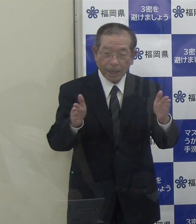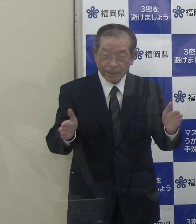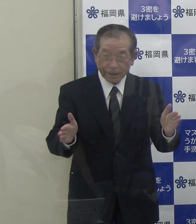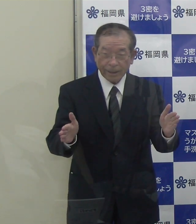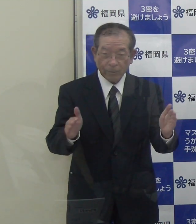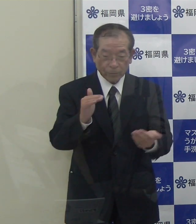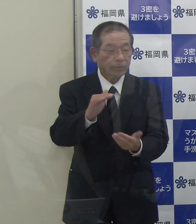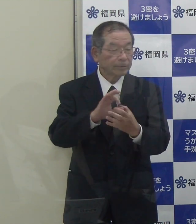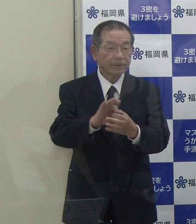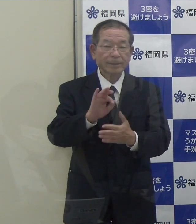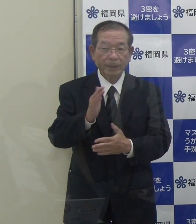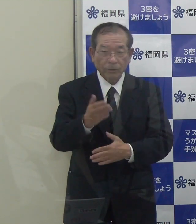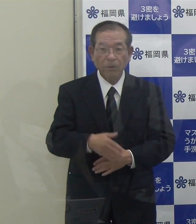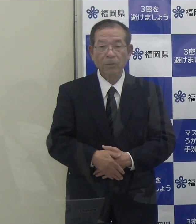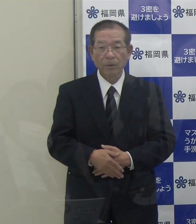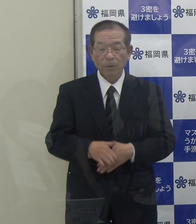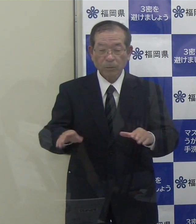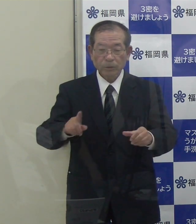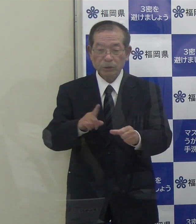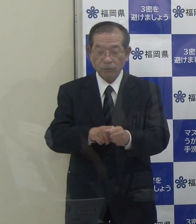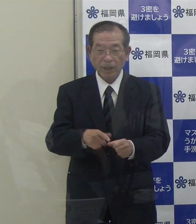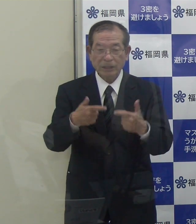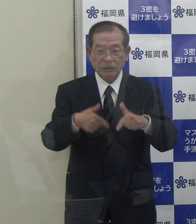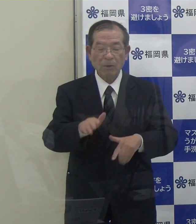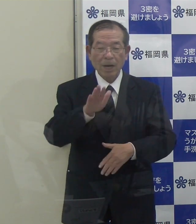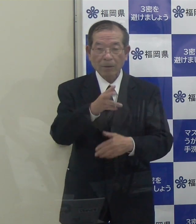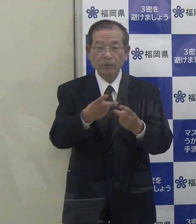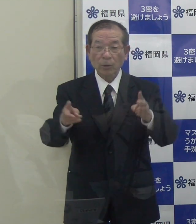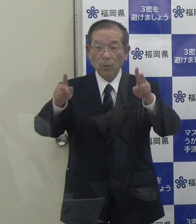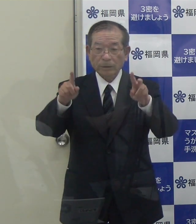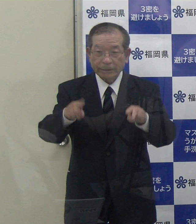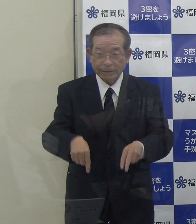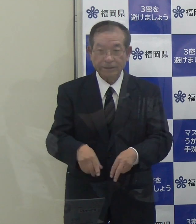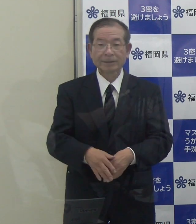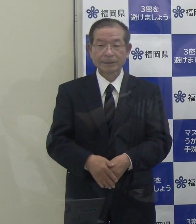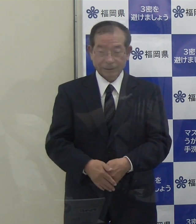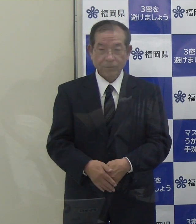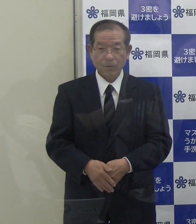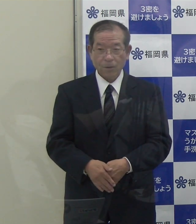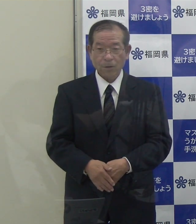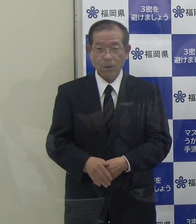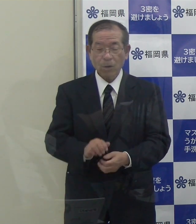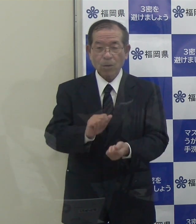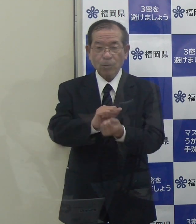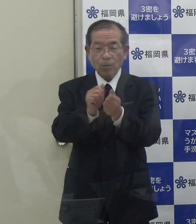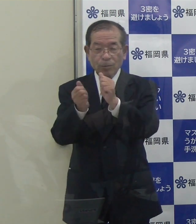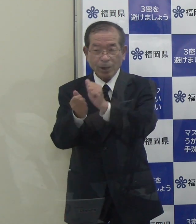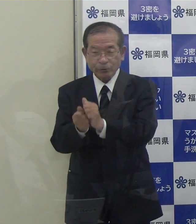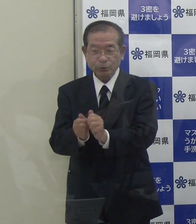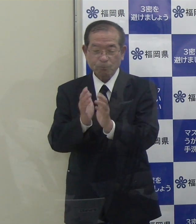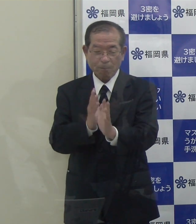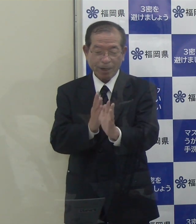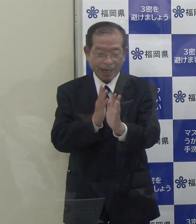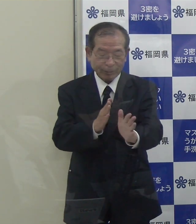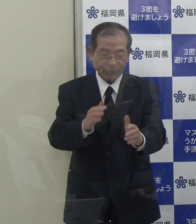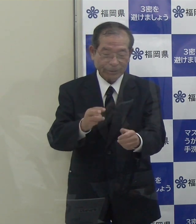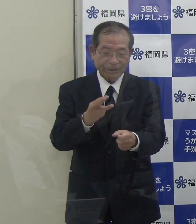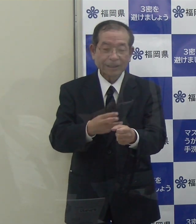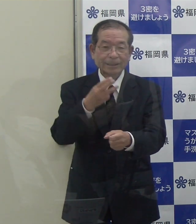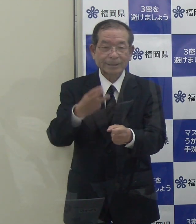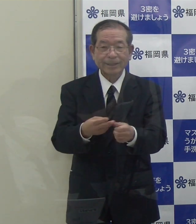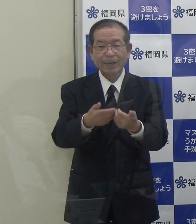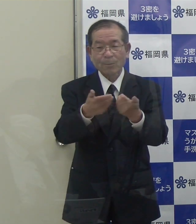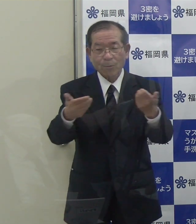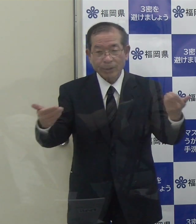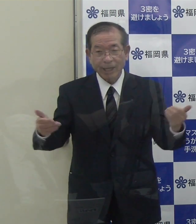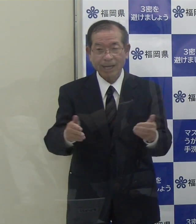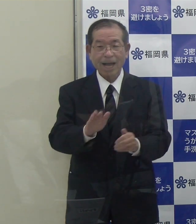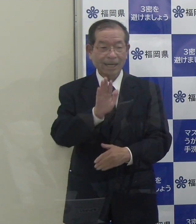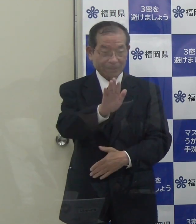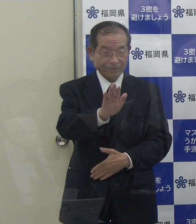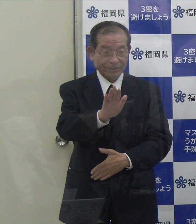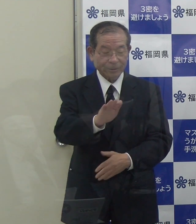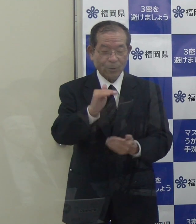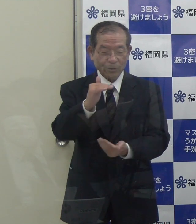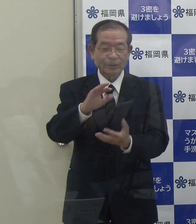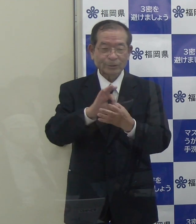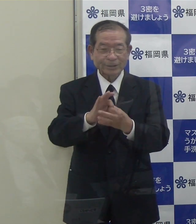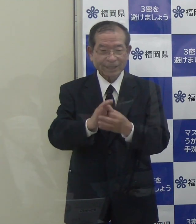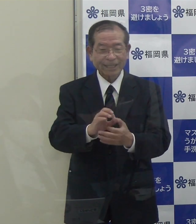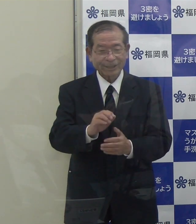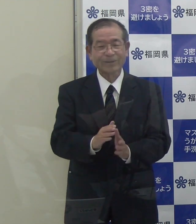今年はゴールデンウイークの恒例行事、博多どんたく港まつりのパレードが３年ぶりに開催されますが、そのことについて一言いただければと思います。